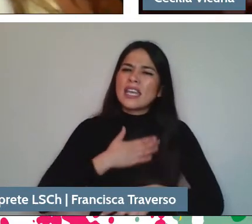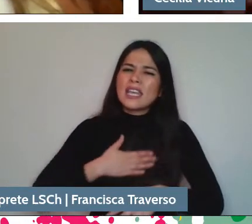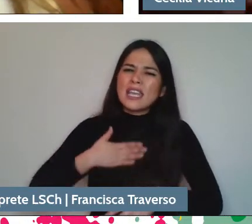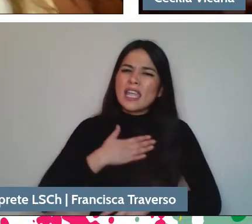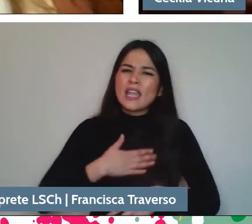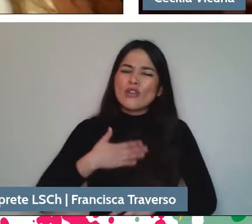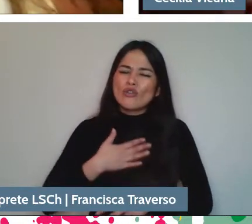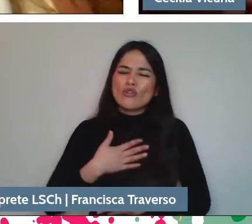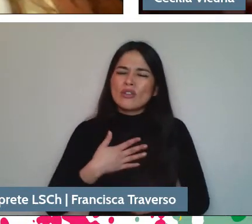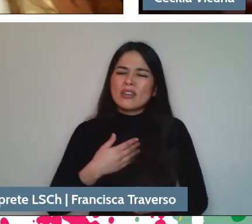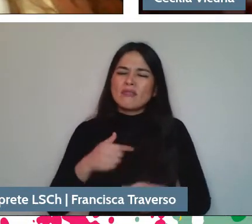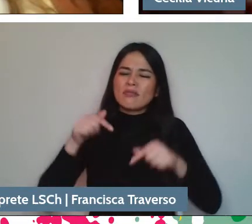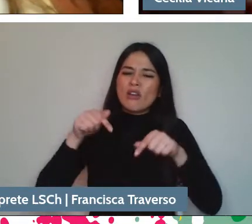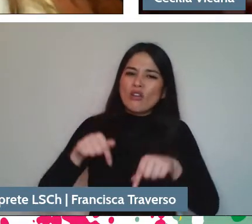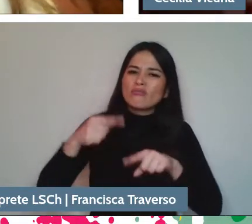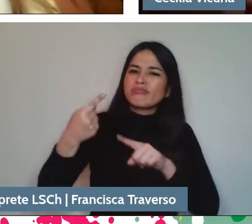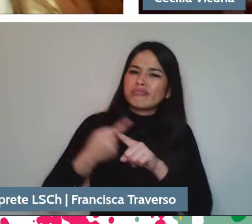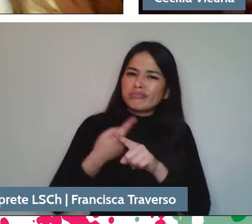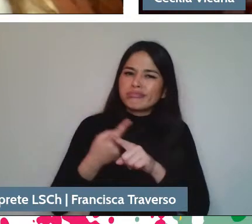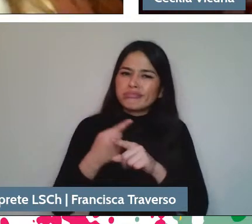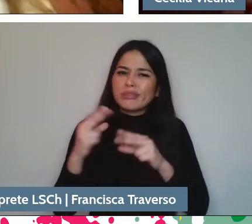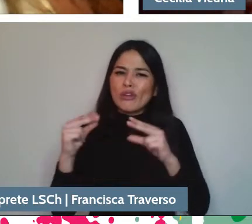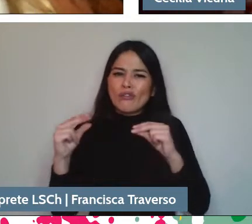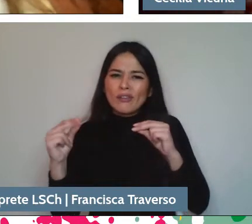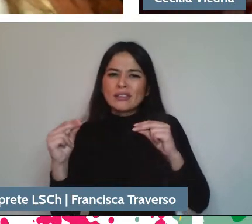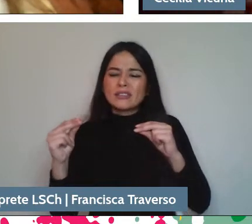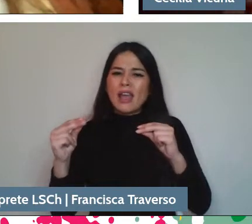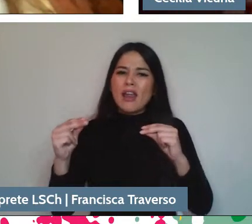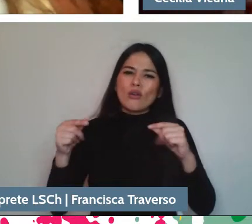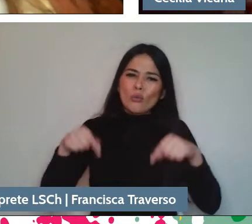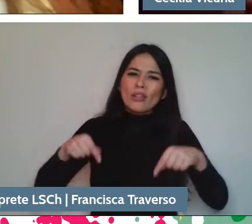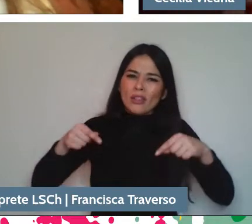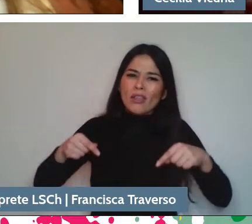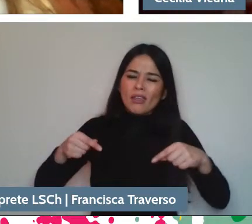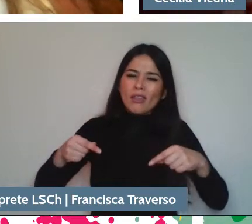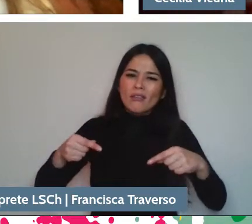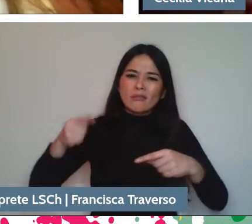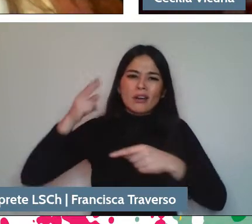que es este transitar tuyo por tantos momentos distintos